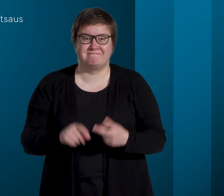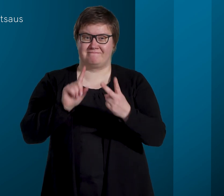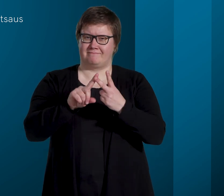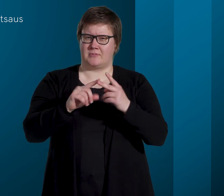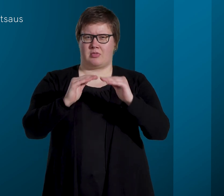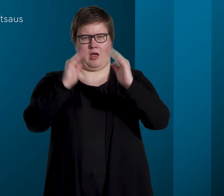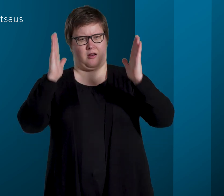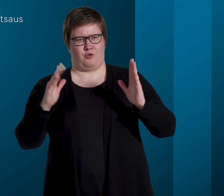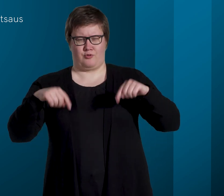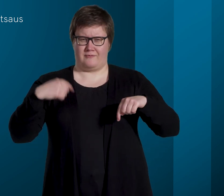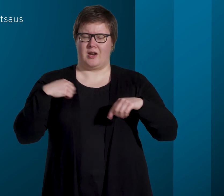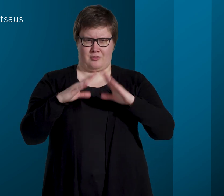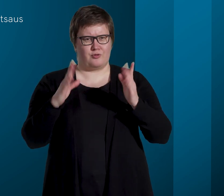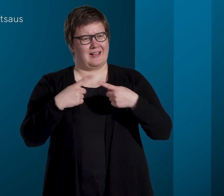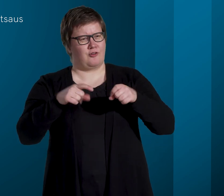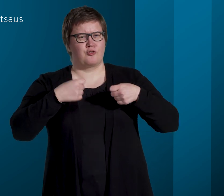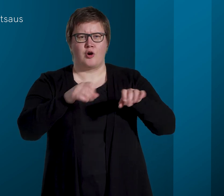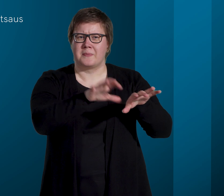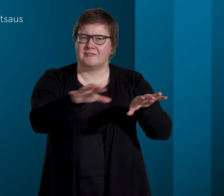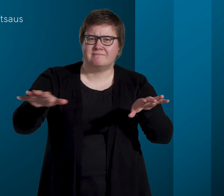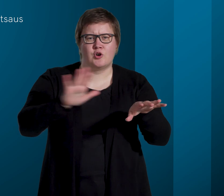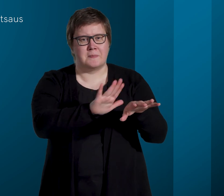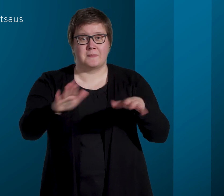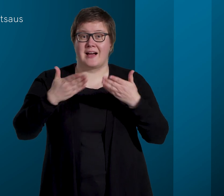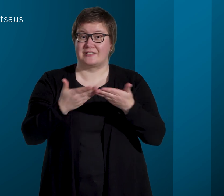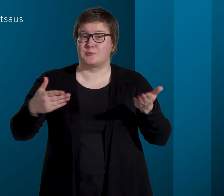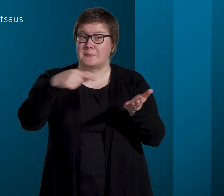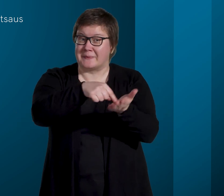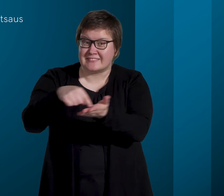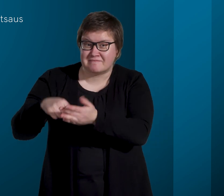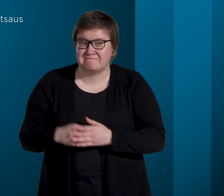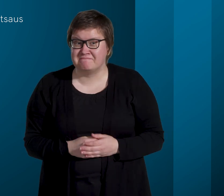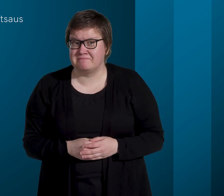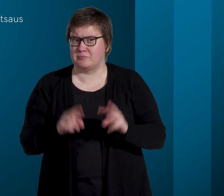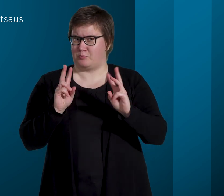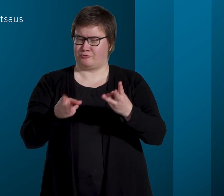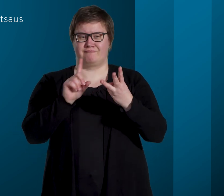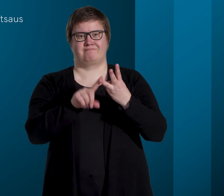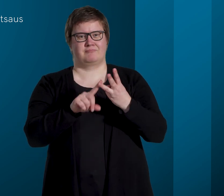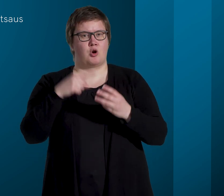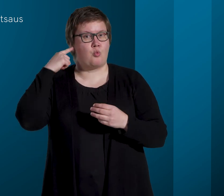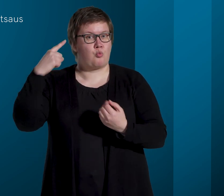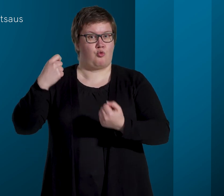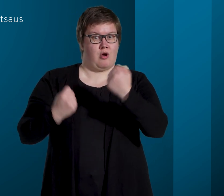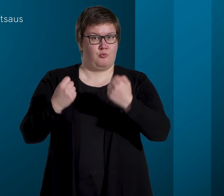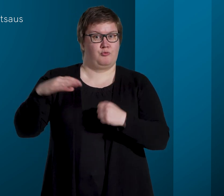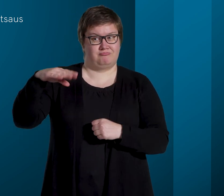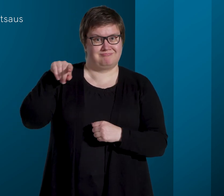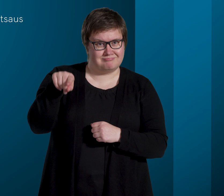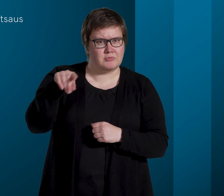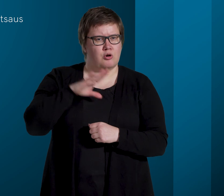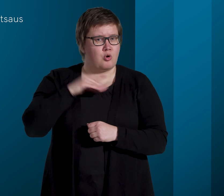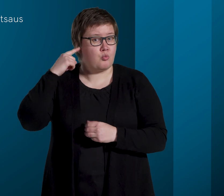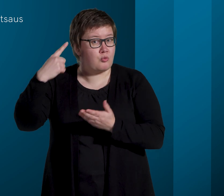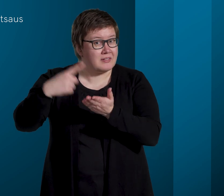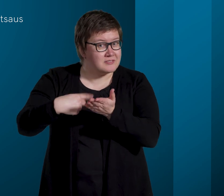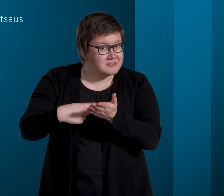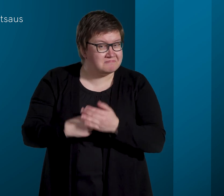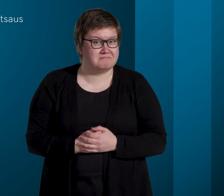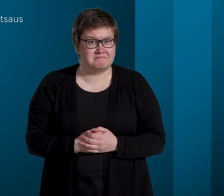talon toimijoiden esittelypisteitä sekä kuulon testausta Kuuloautossa.